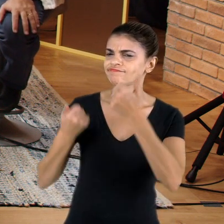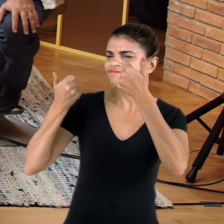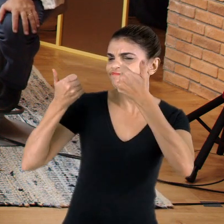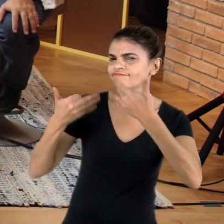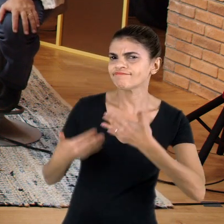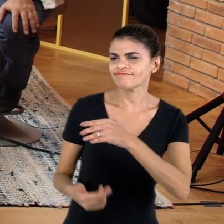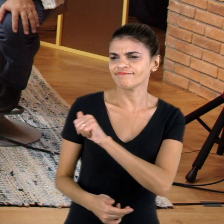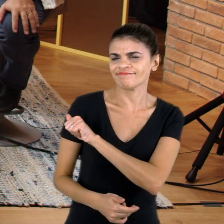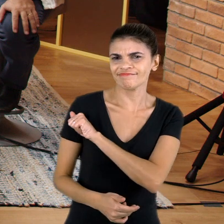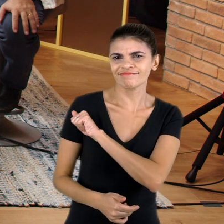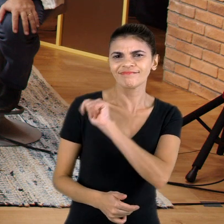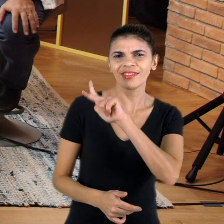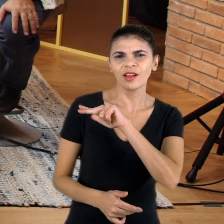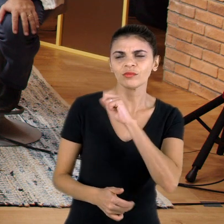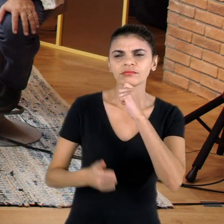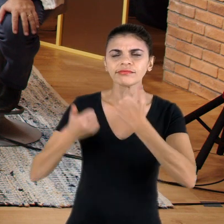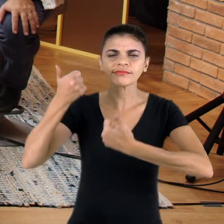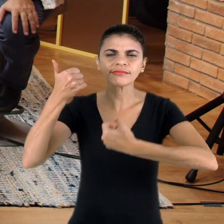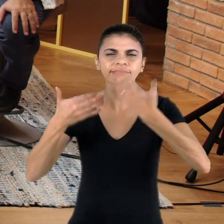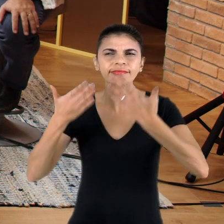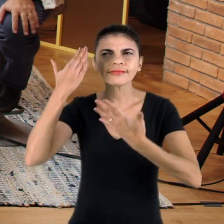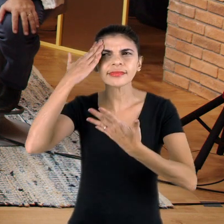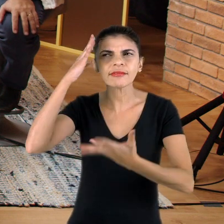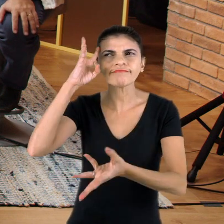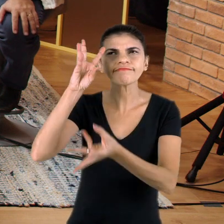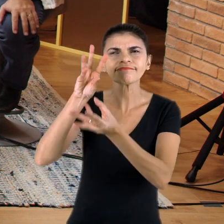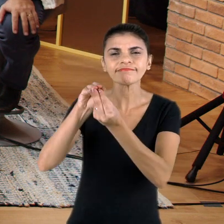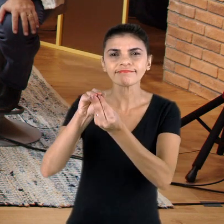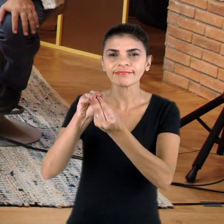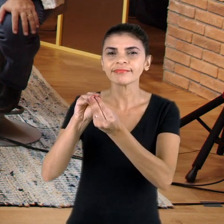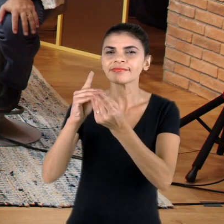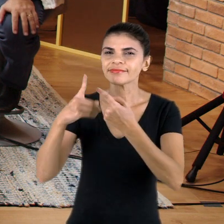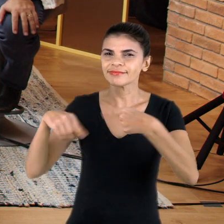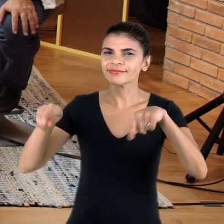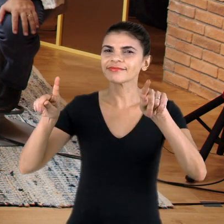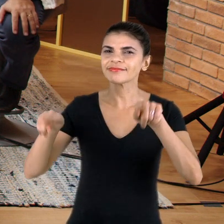pra entender, assim, como... a música popular também... é rica, né?